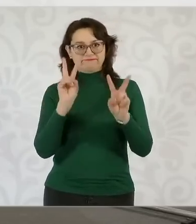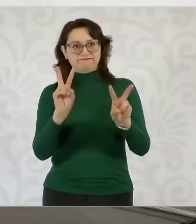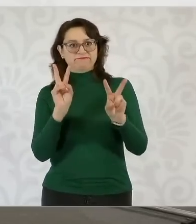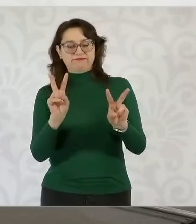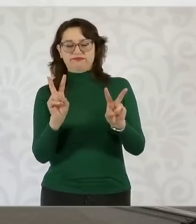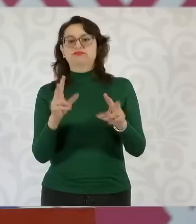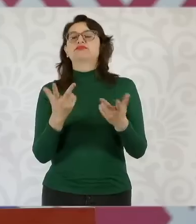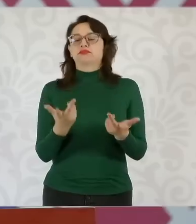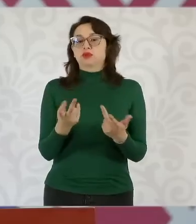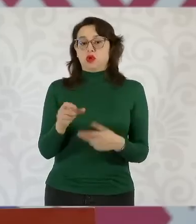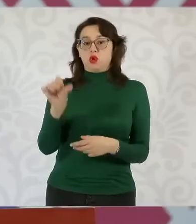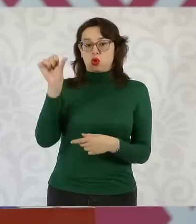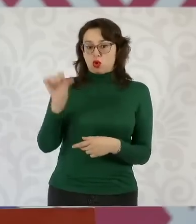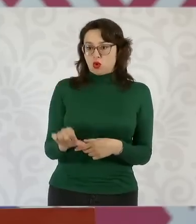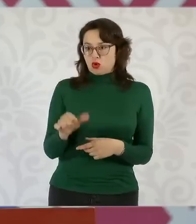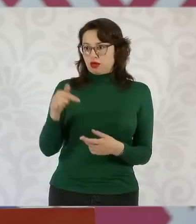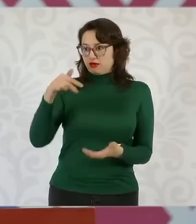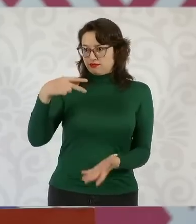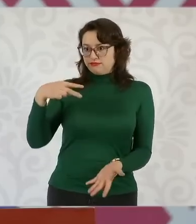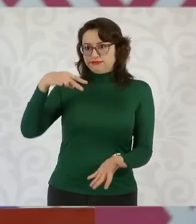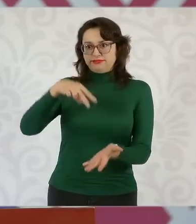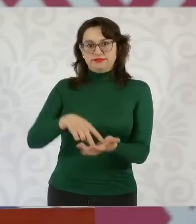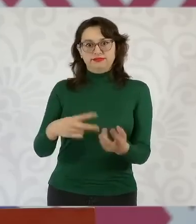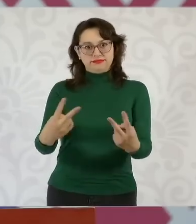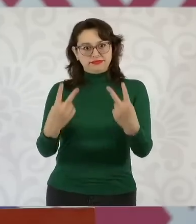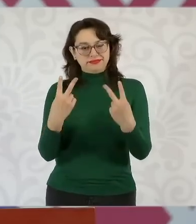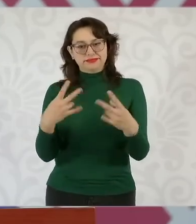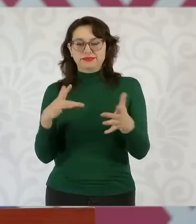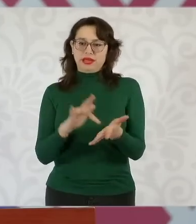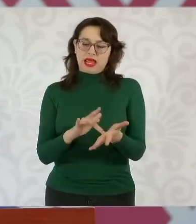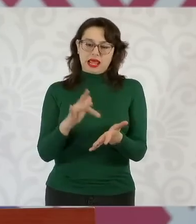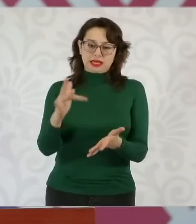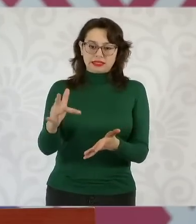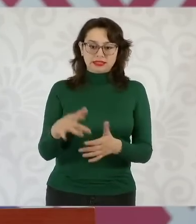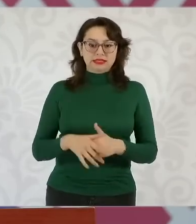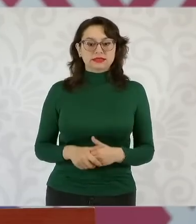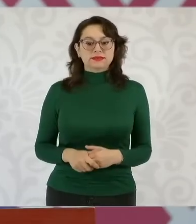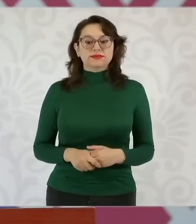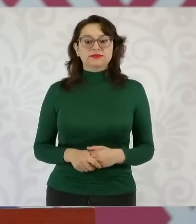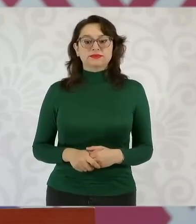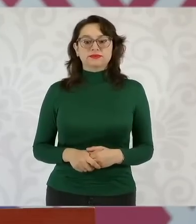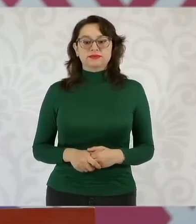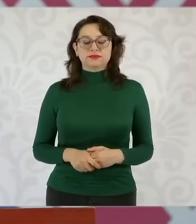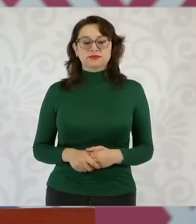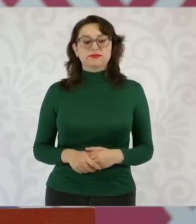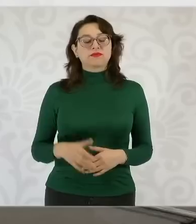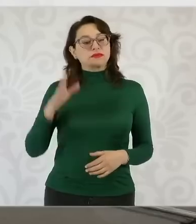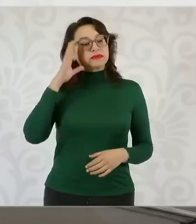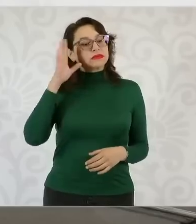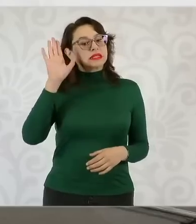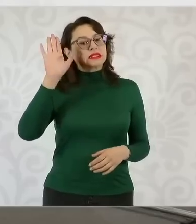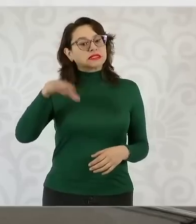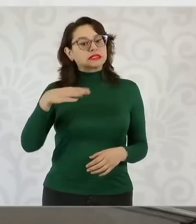brindan hoy aquí si me permiten primero si me permite señora presidenta a título personal